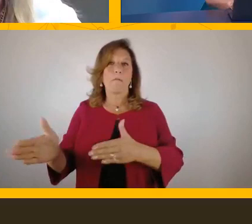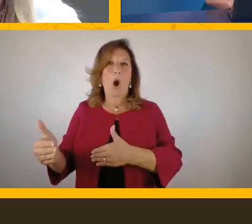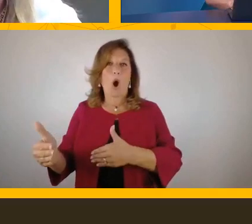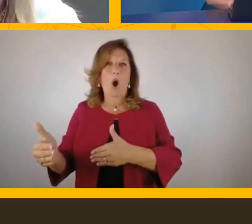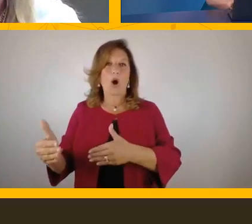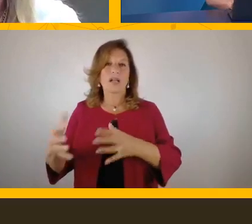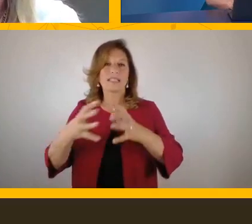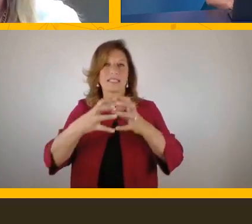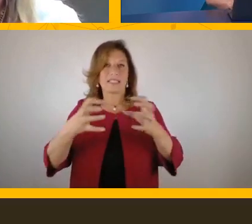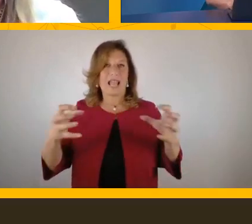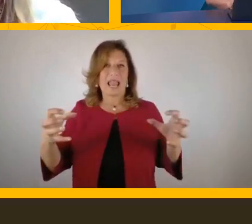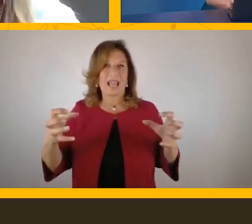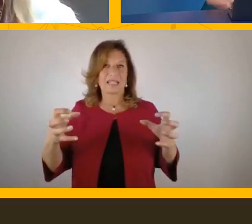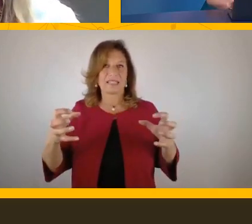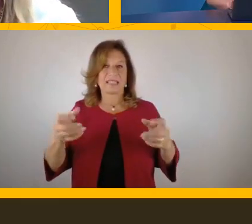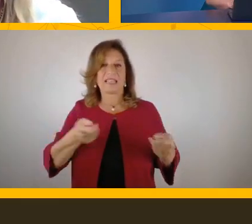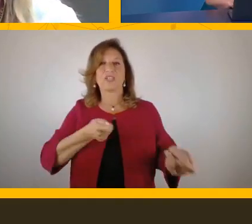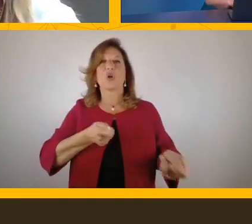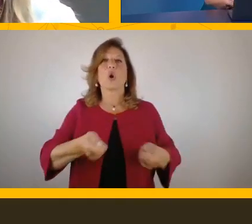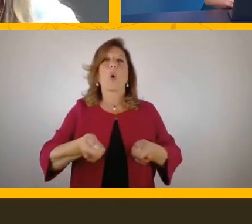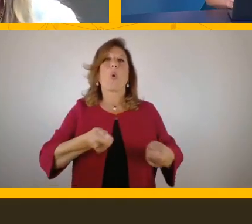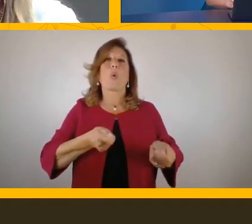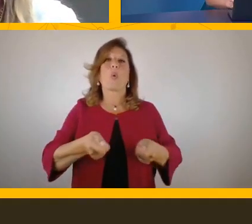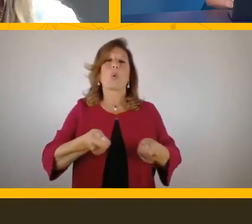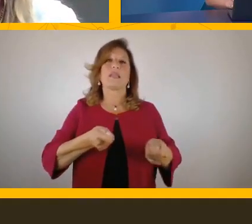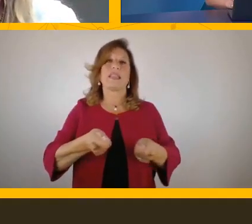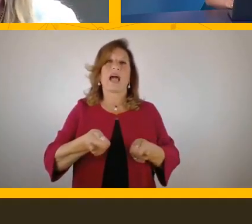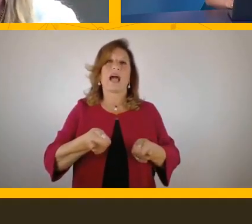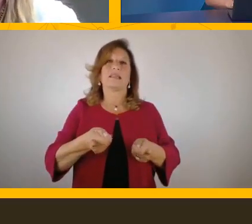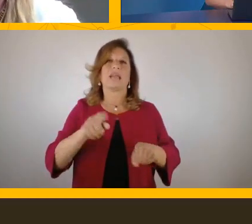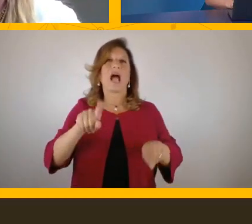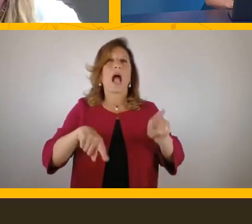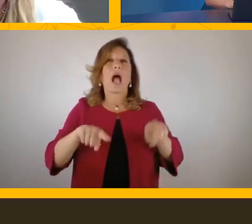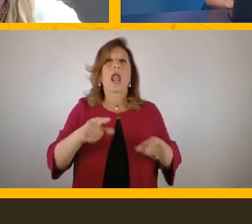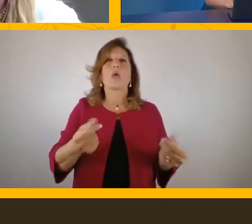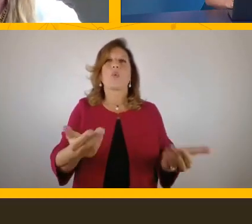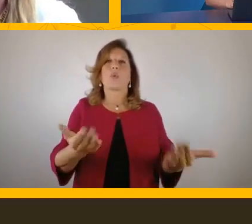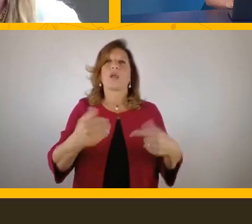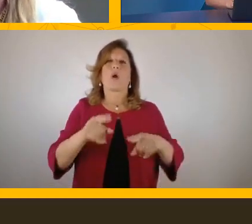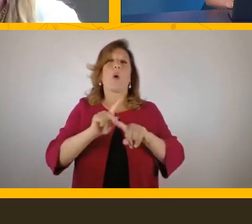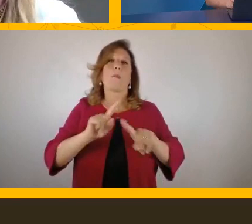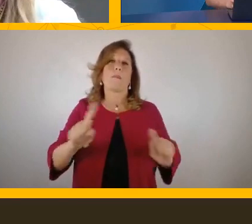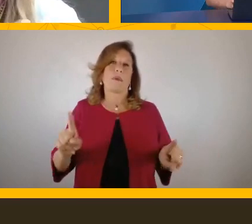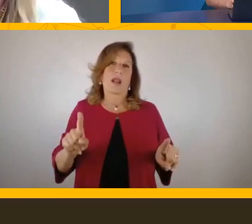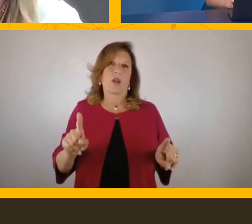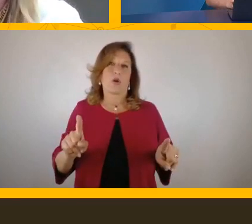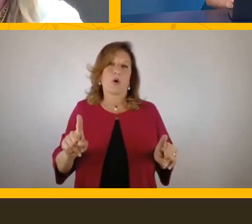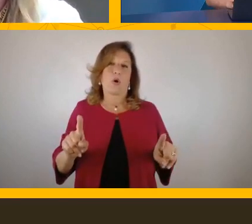guidati cioè il tema che tu citavi rima alcuni non magari